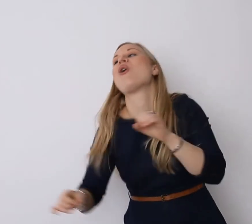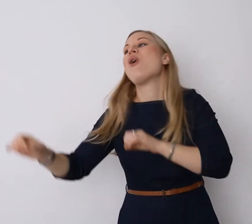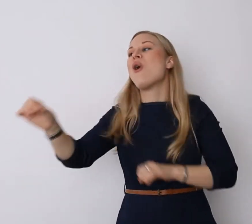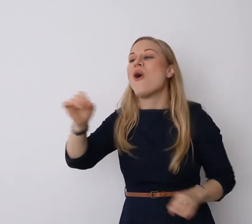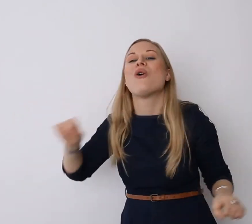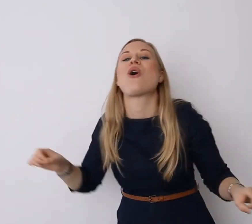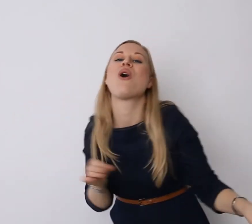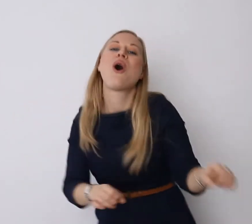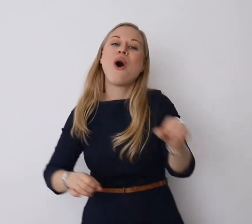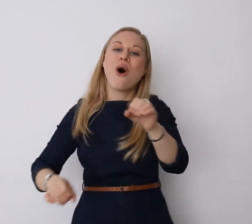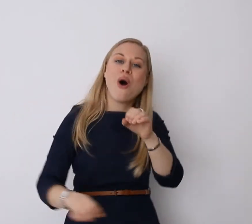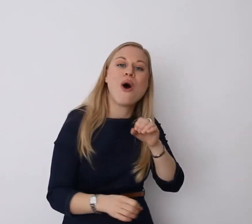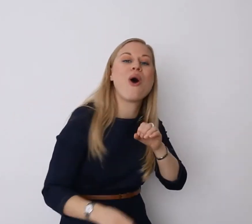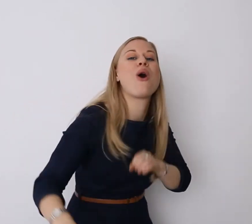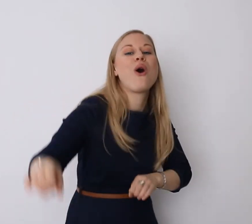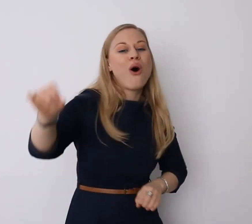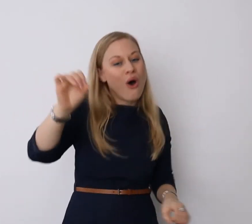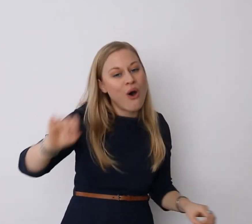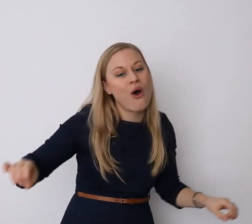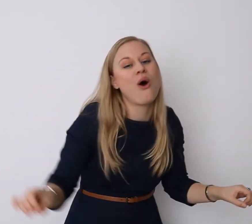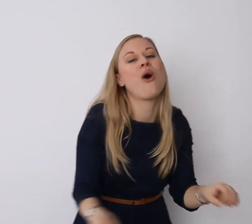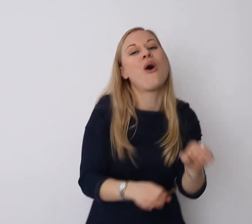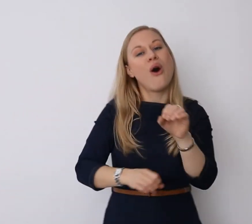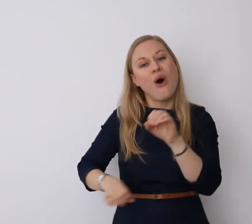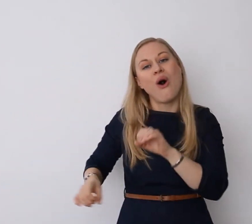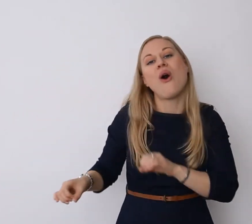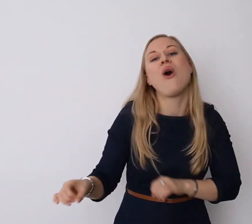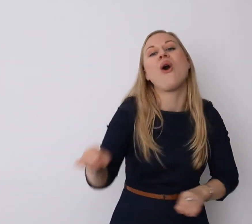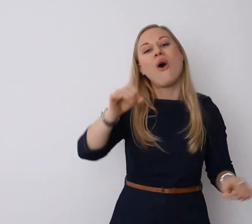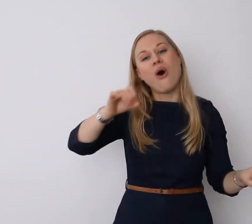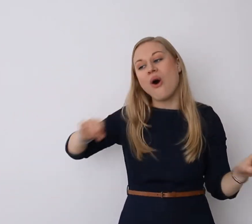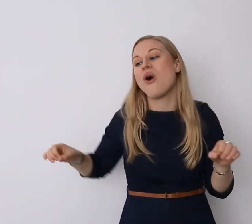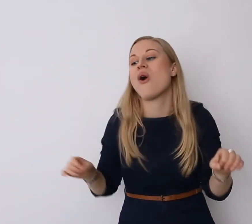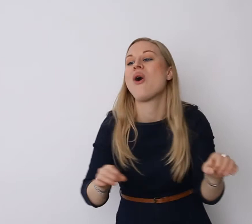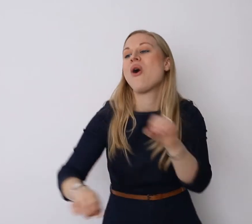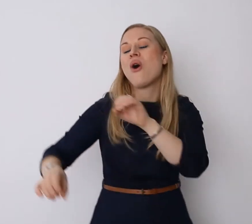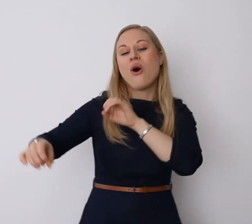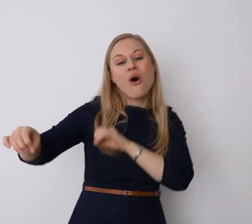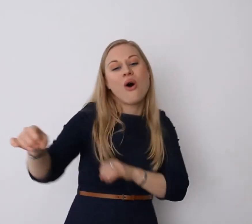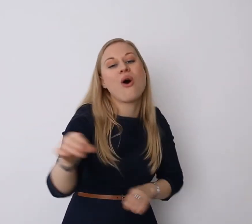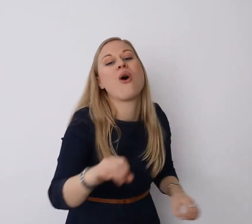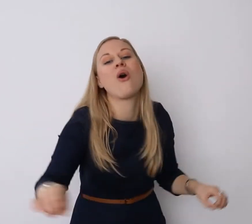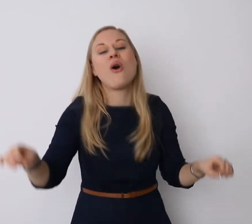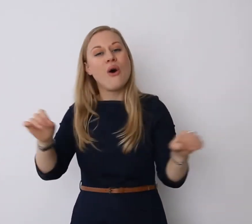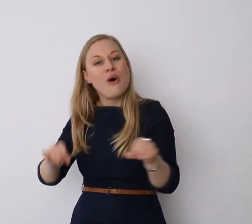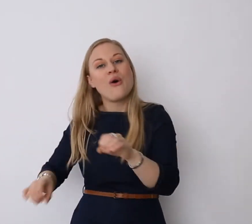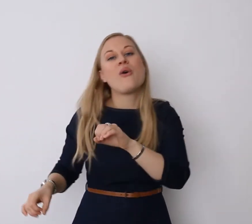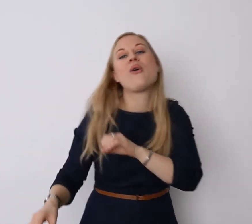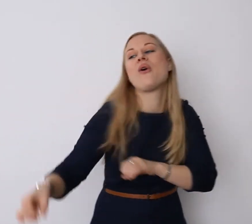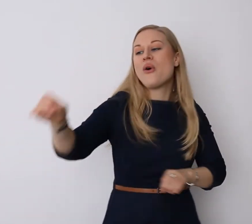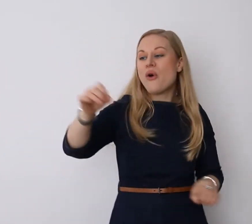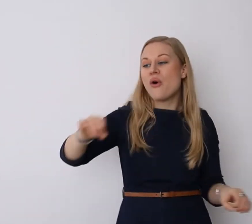Oooh oh oh ooooooooooh